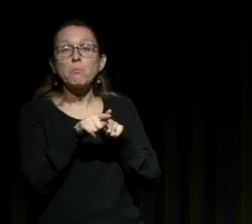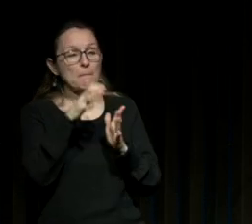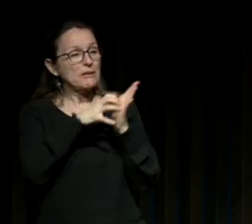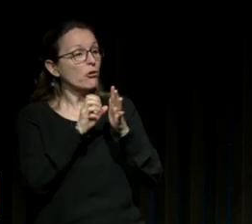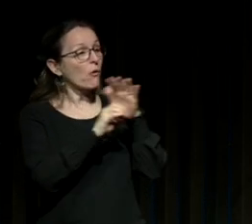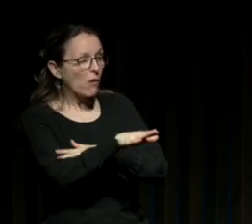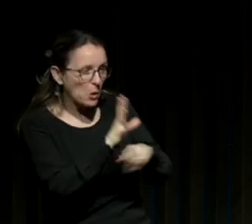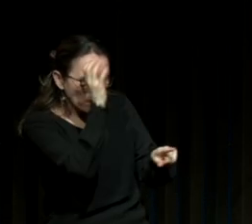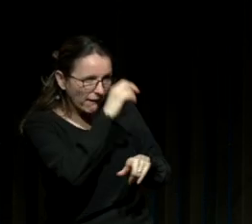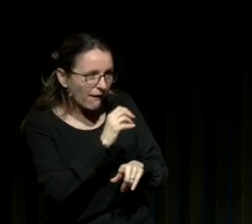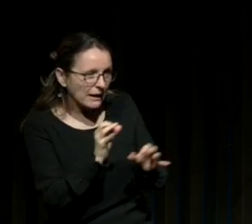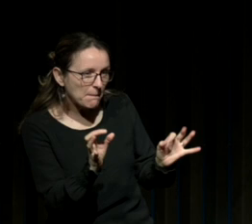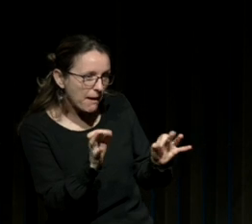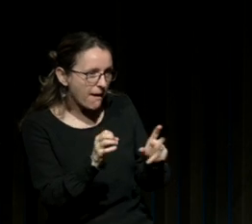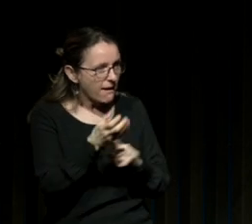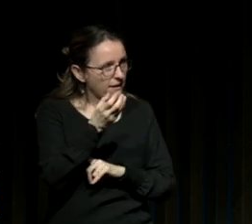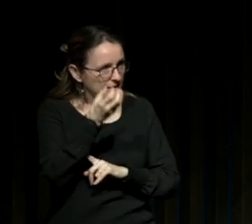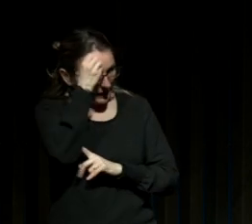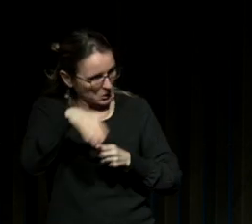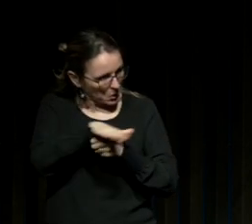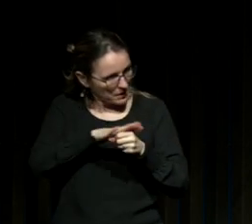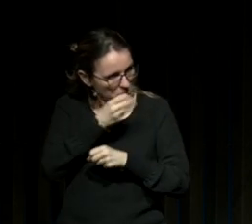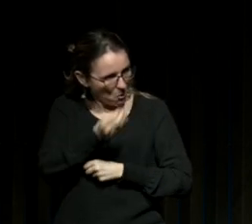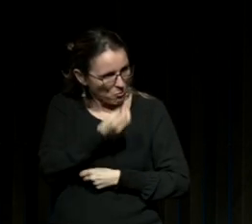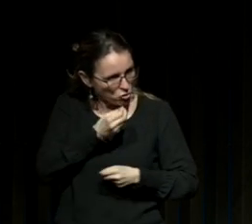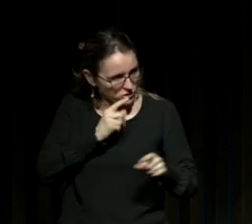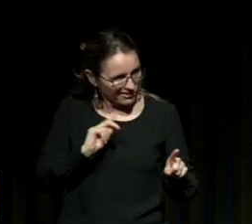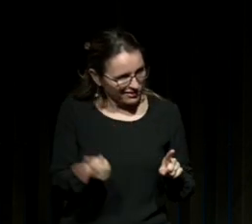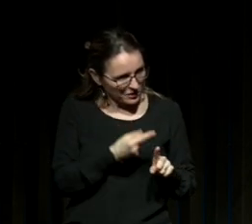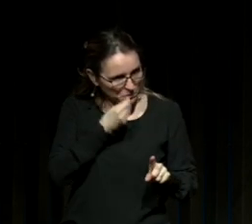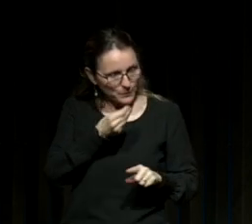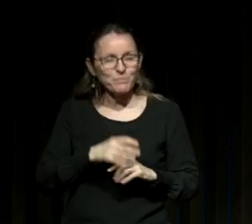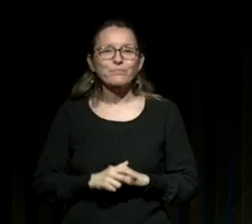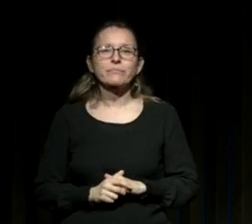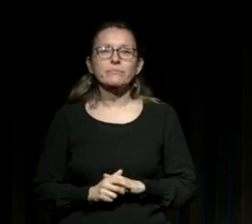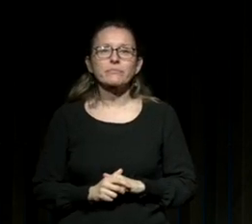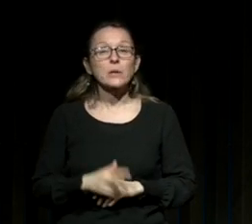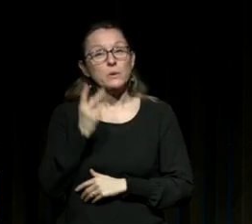rien oublié de déclarer entre guillemets de ce qu'ils mangent et regardez le disque ça